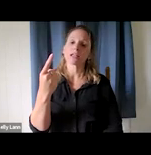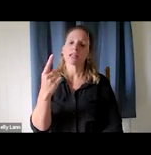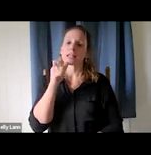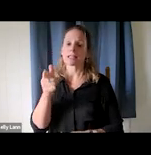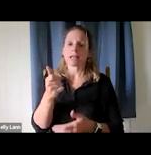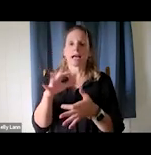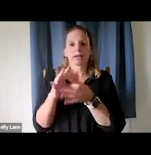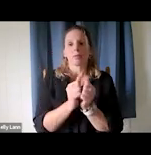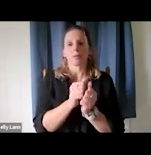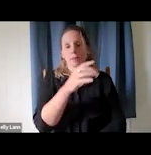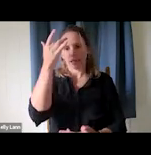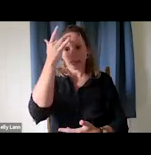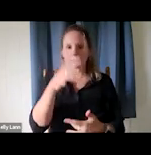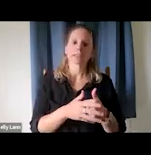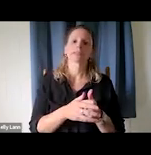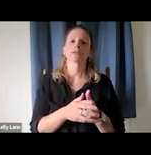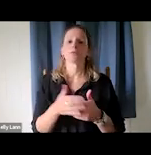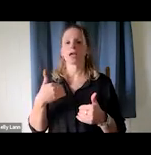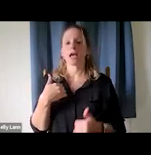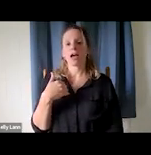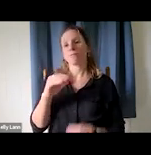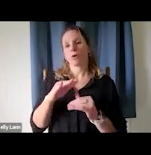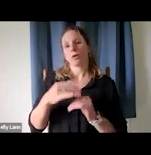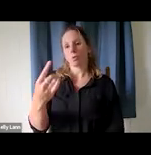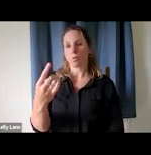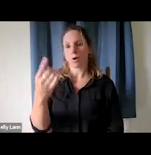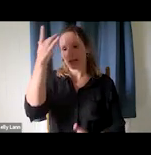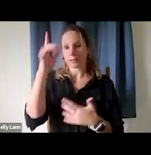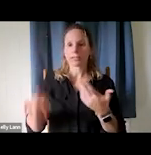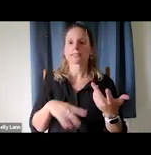Uno, documentamos las enfermedades concurrente. Ya saben, muy a menudo...